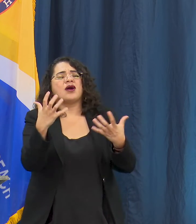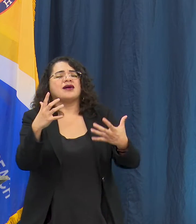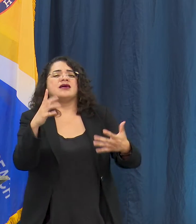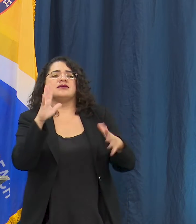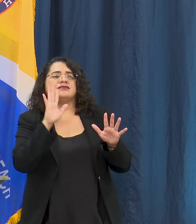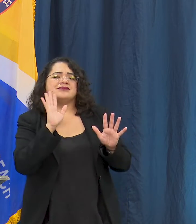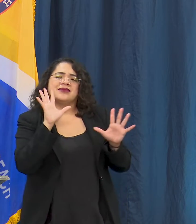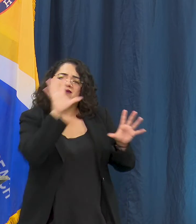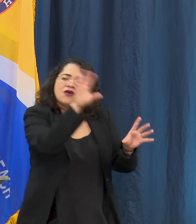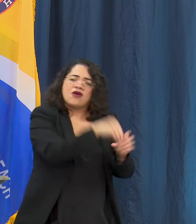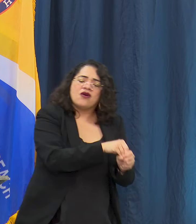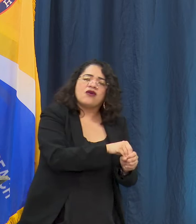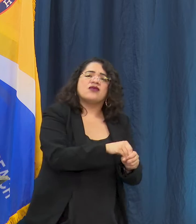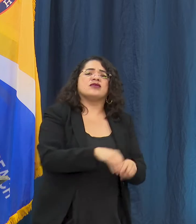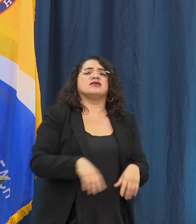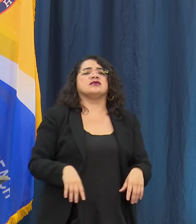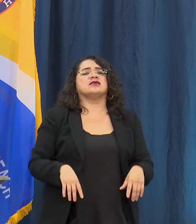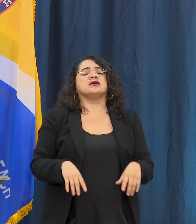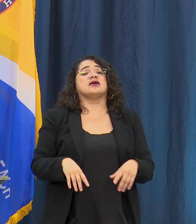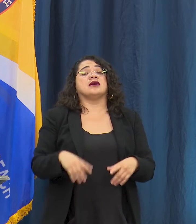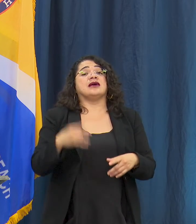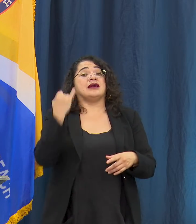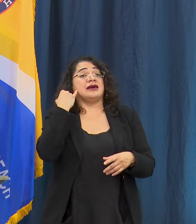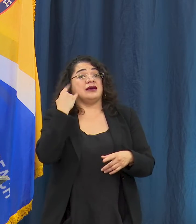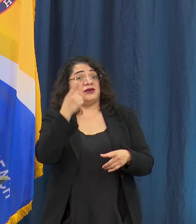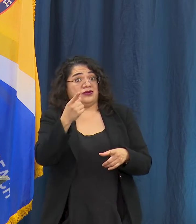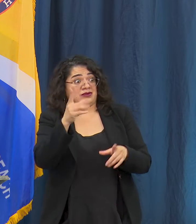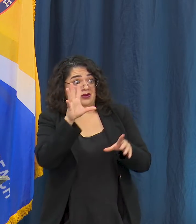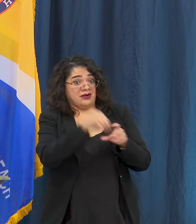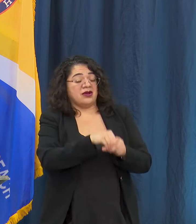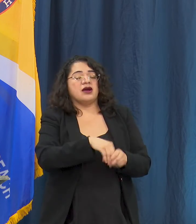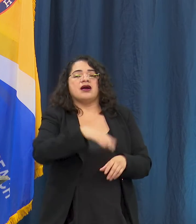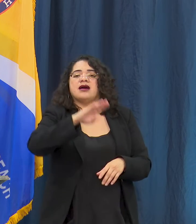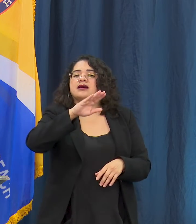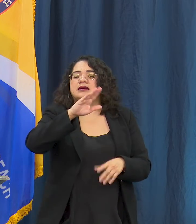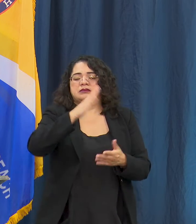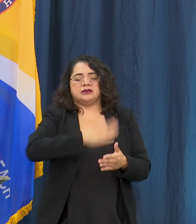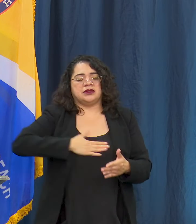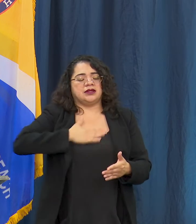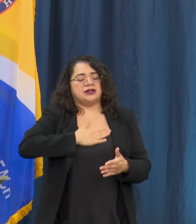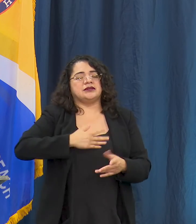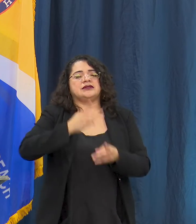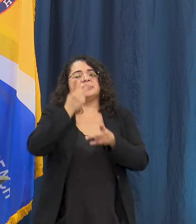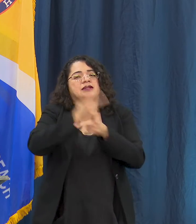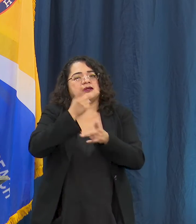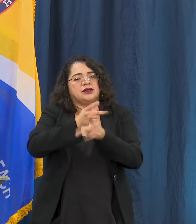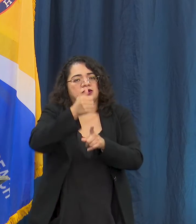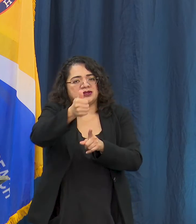favore salgan a las calles pero con cuidado case a Cayden siempre vigilant